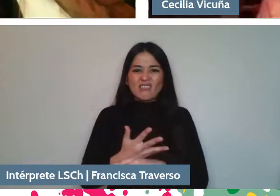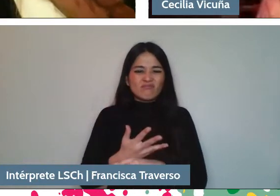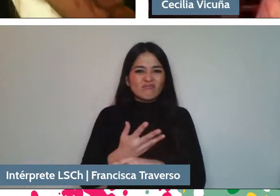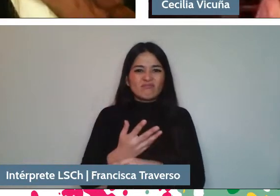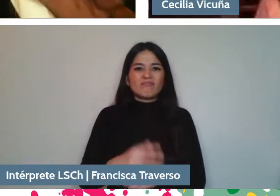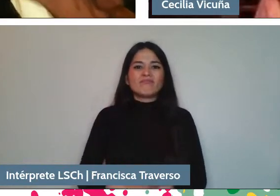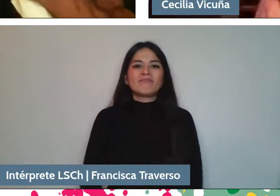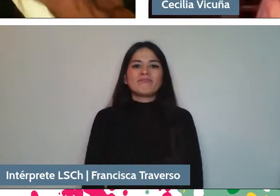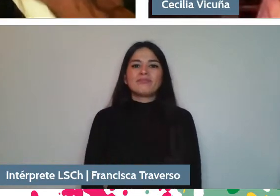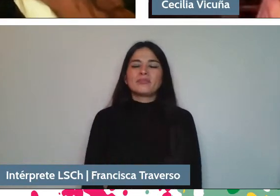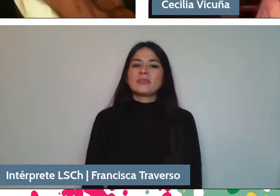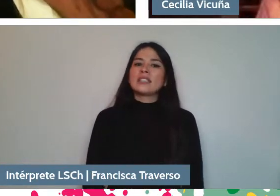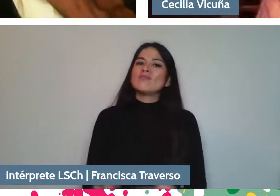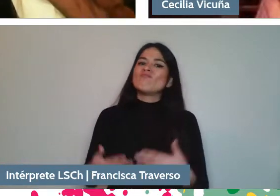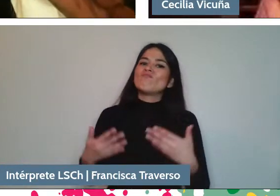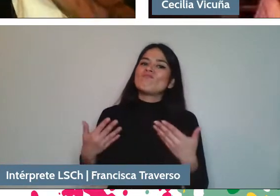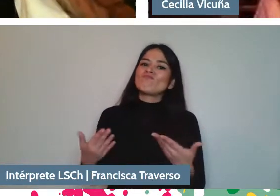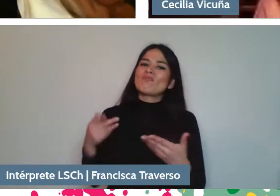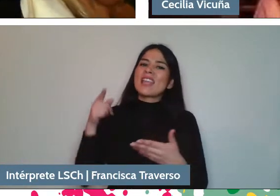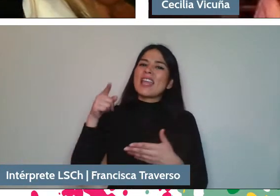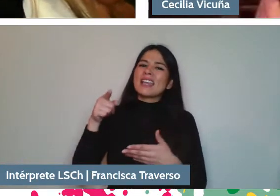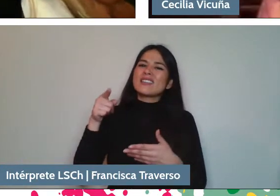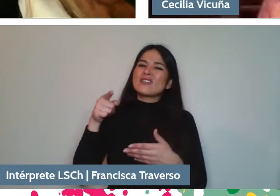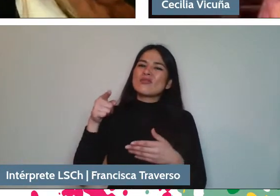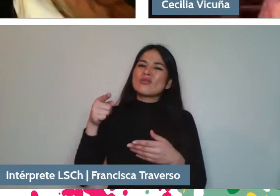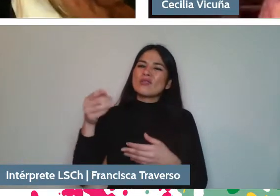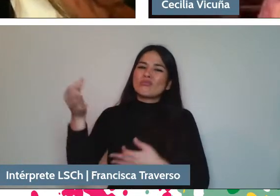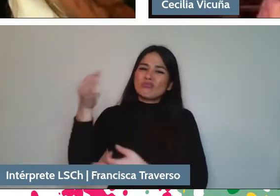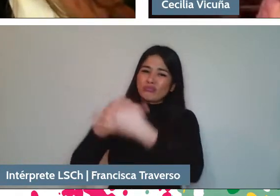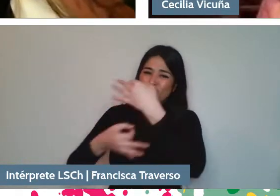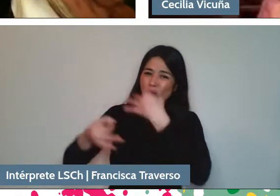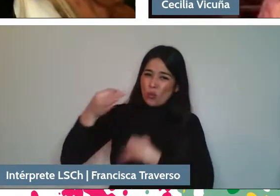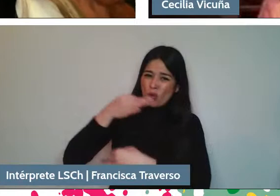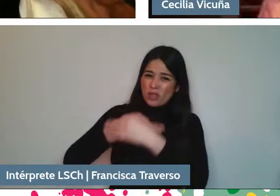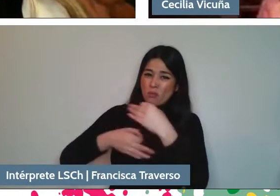Y en ese sentido, porque es algo que en tu obra va a ser muy importante,